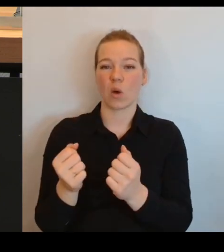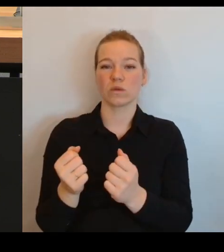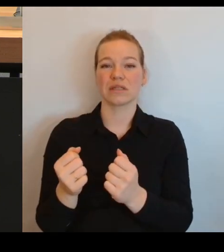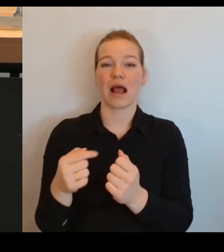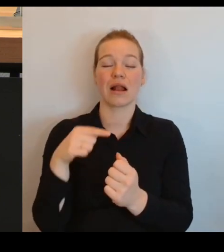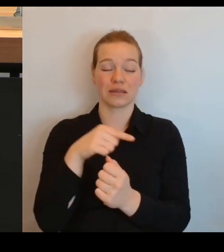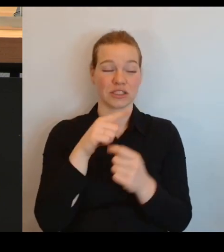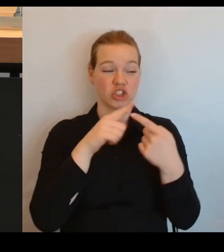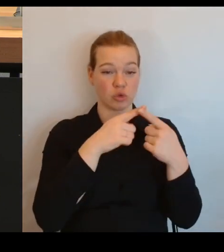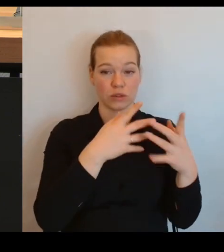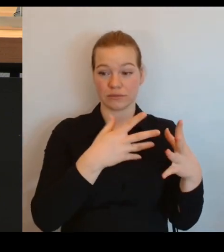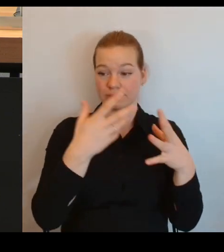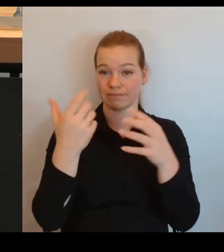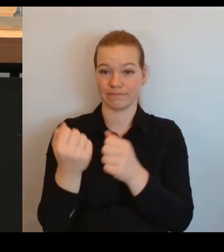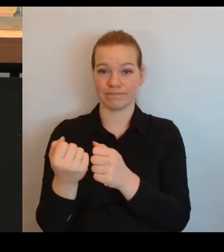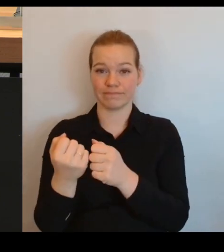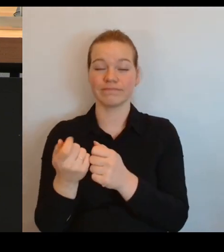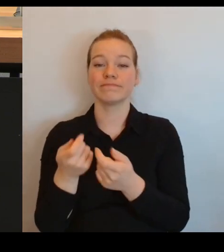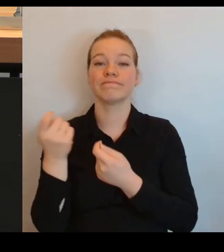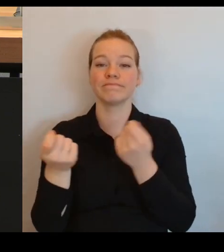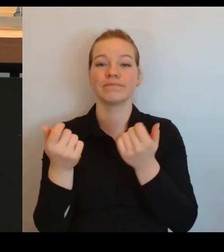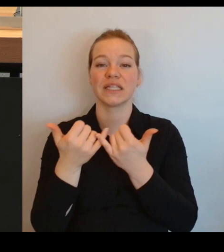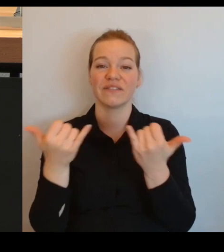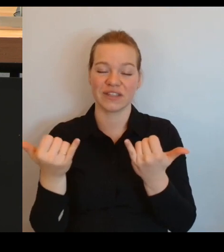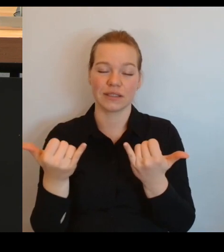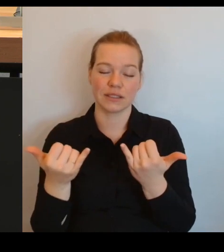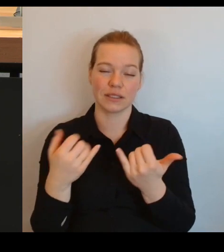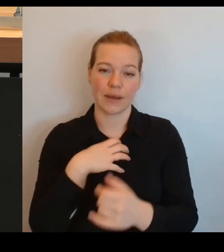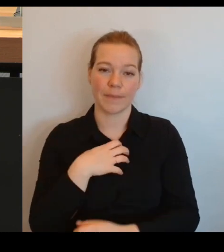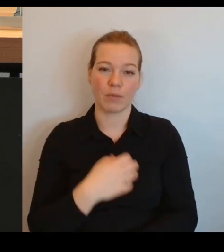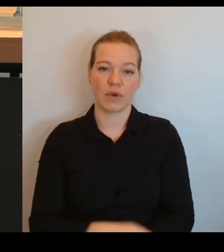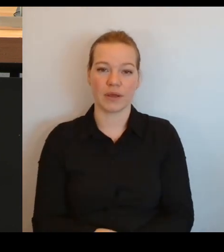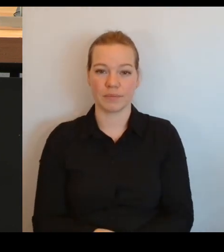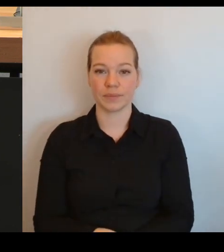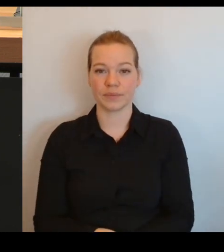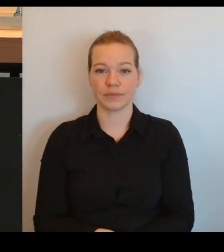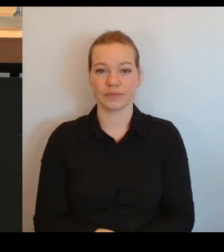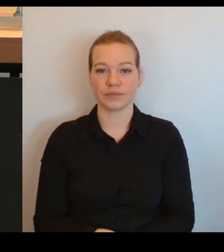ist der vom Senat gefeierte Ankauf des Fernwärme netzes von Vattenfall.